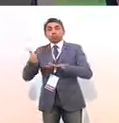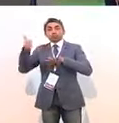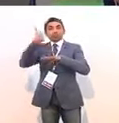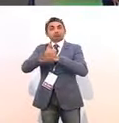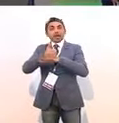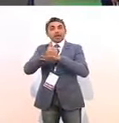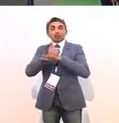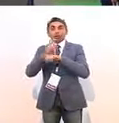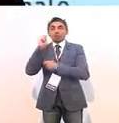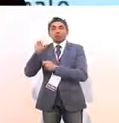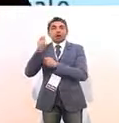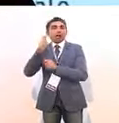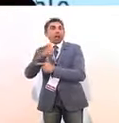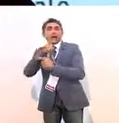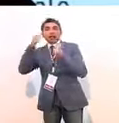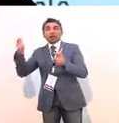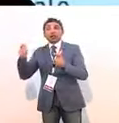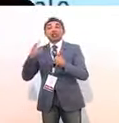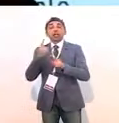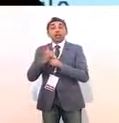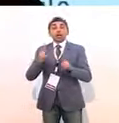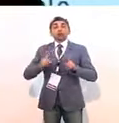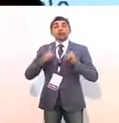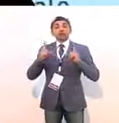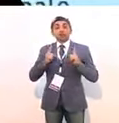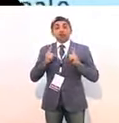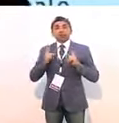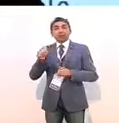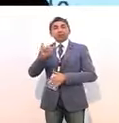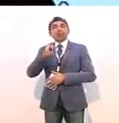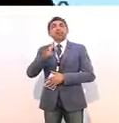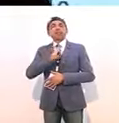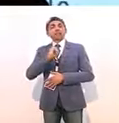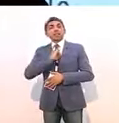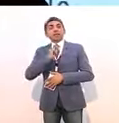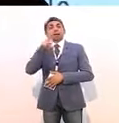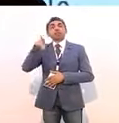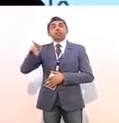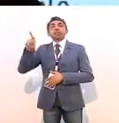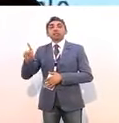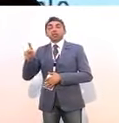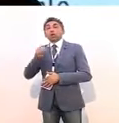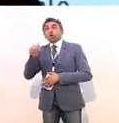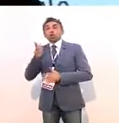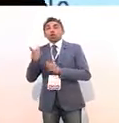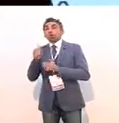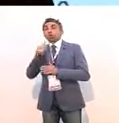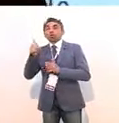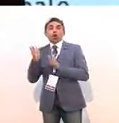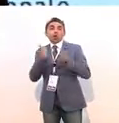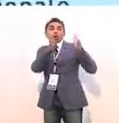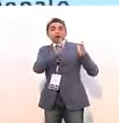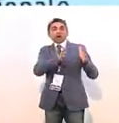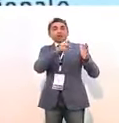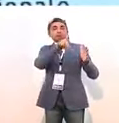Difendo la dignità del PD, non difendo una parte politica soltanto. Difendo i nostri